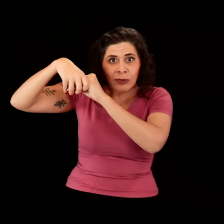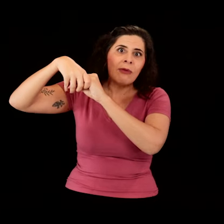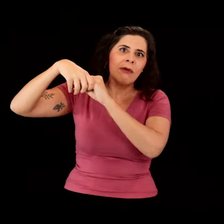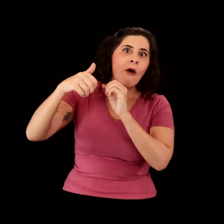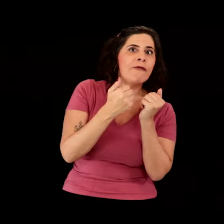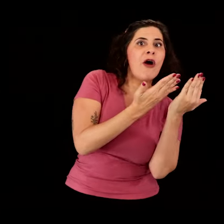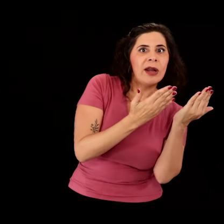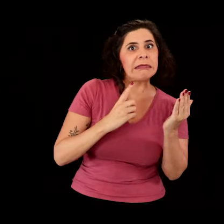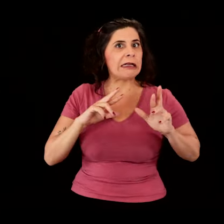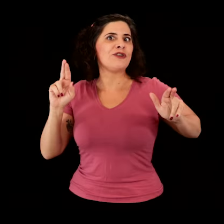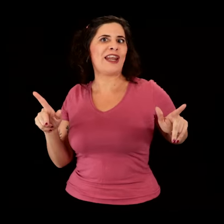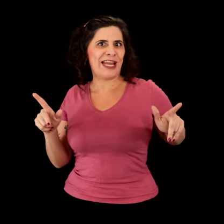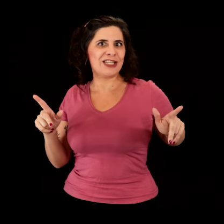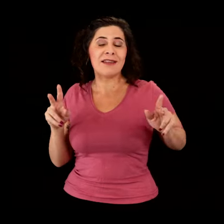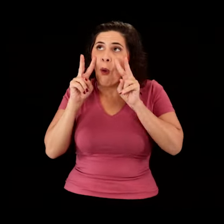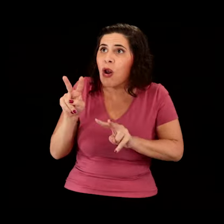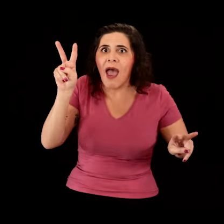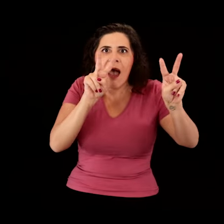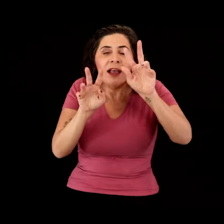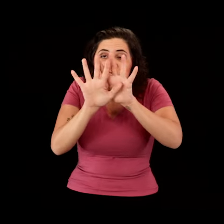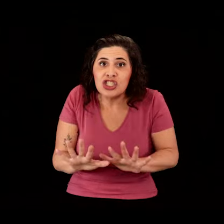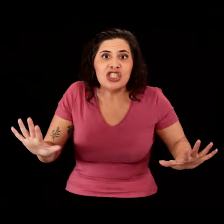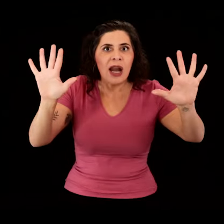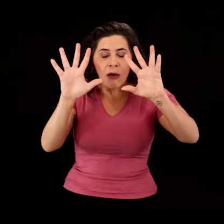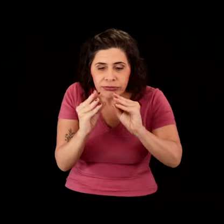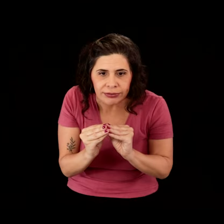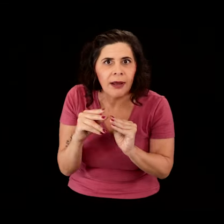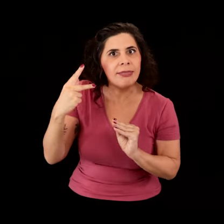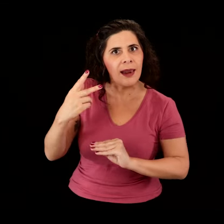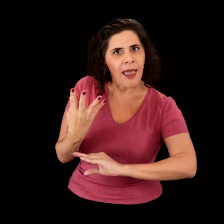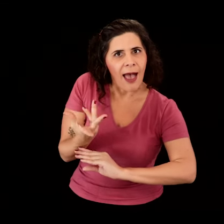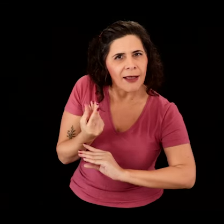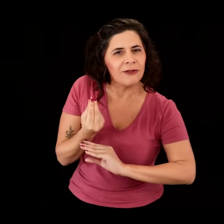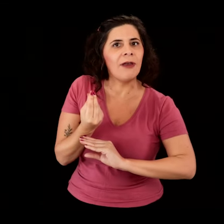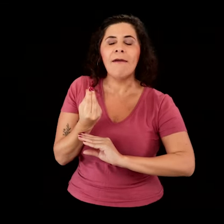Então, olhar o todo do Artacho é ver como ele articulava